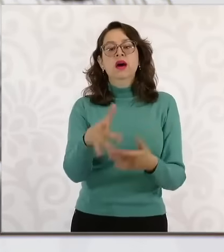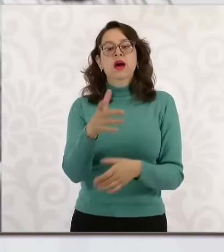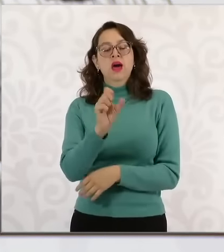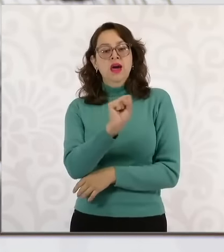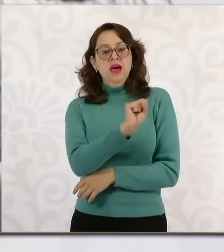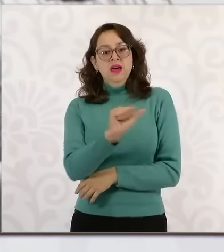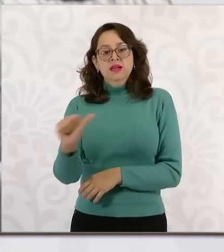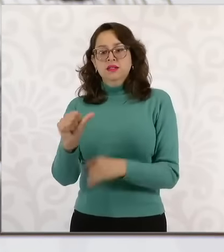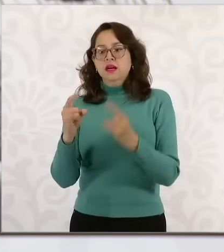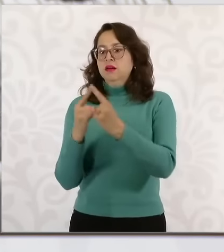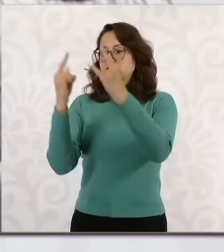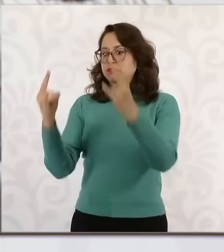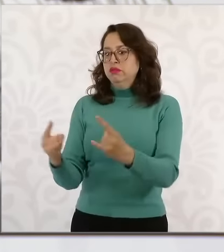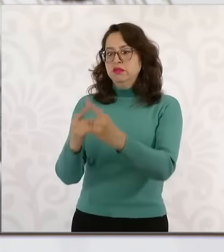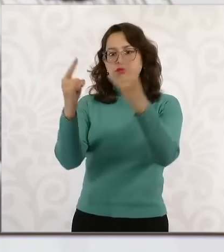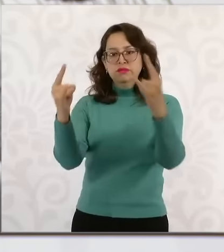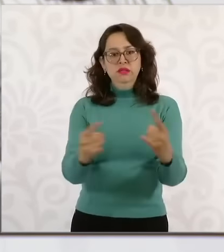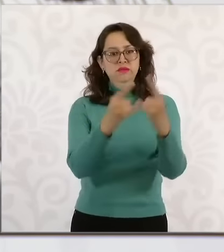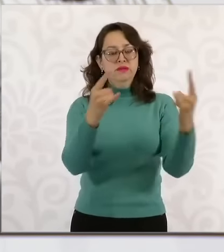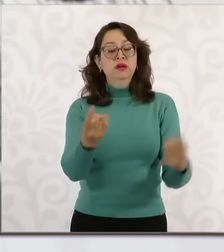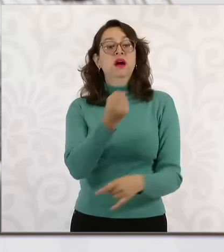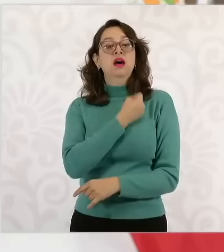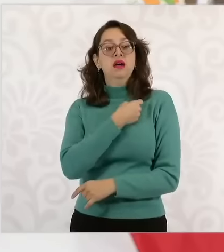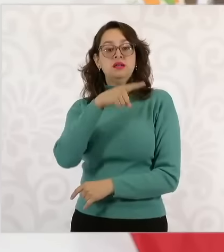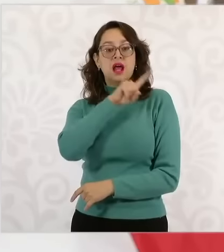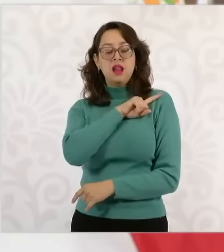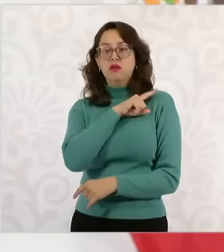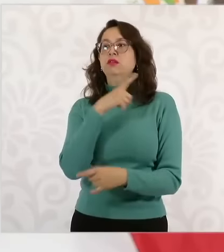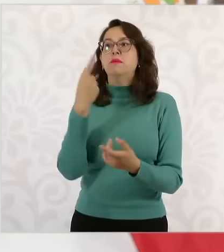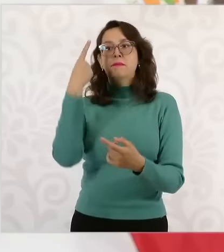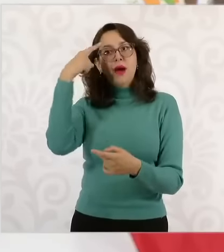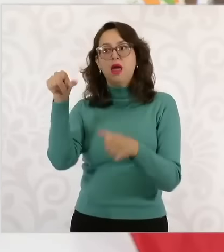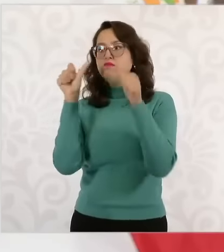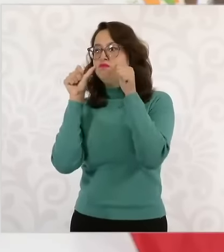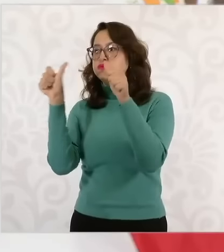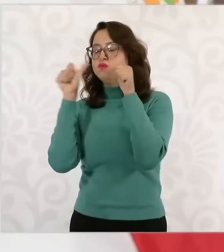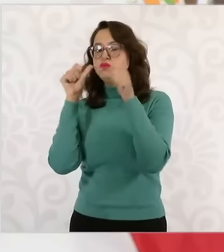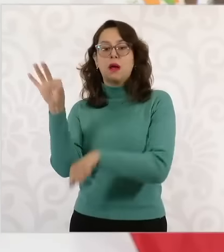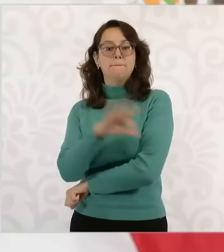prácticamente en todas las localidades, aunque estén alejadas, para poder vacunar y atender a